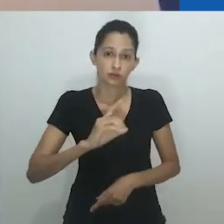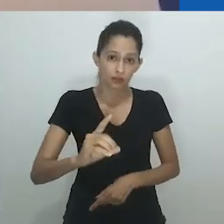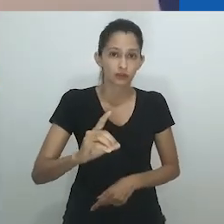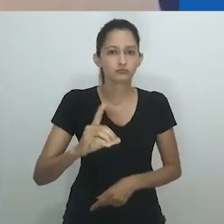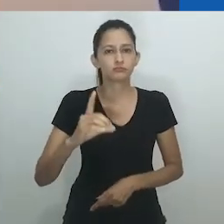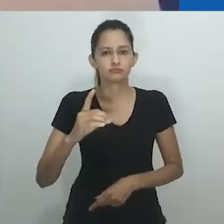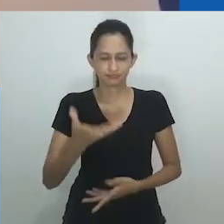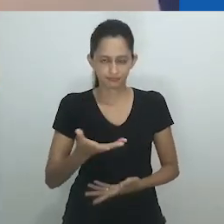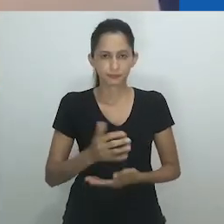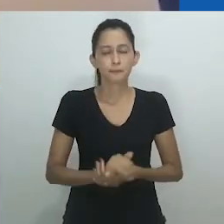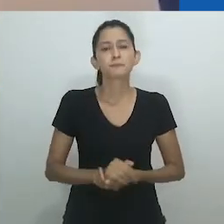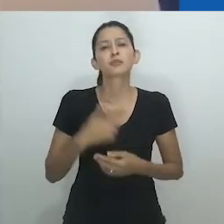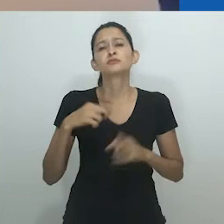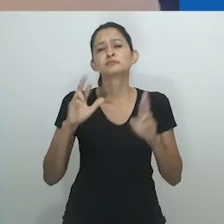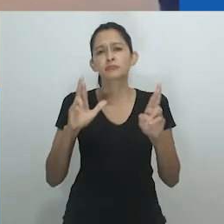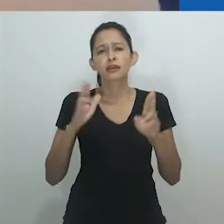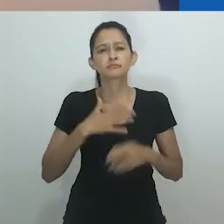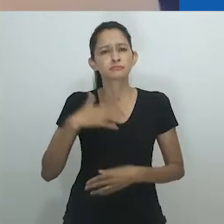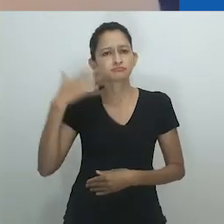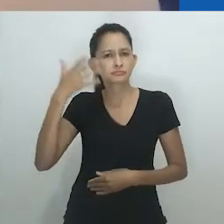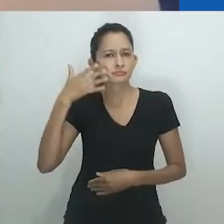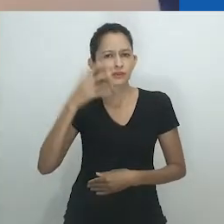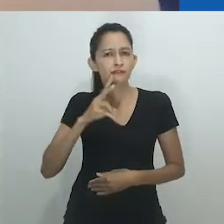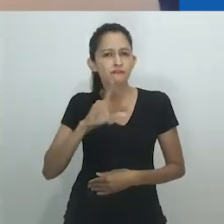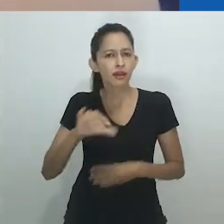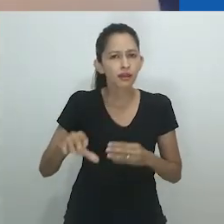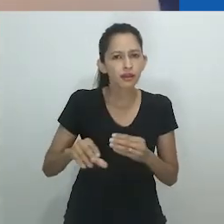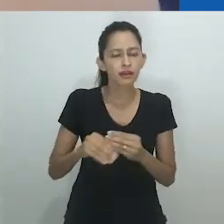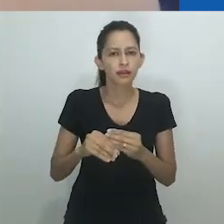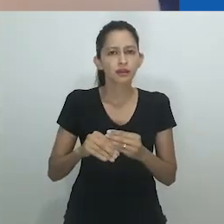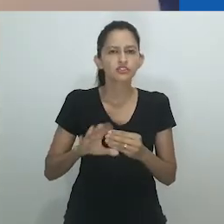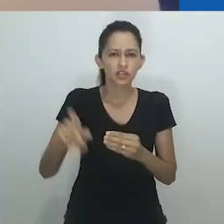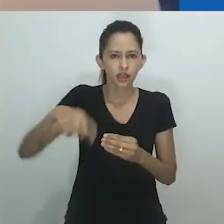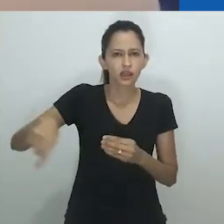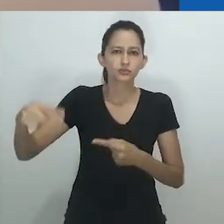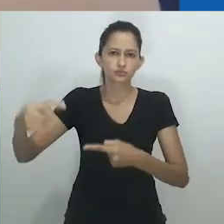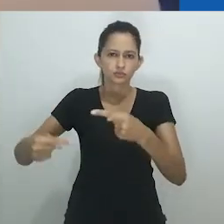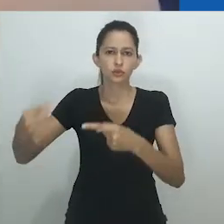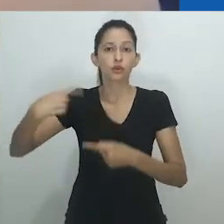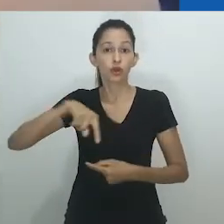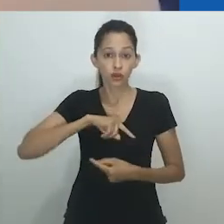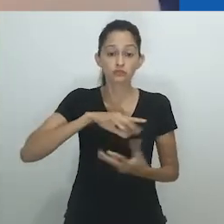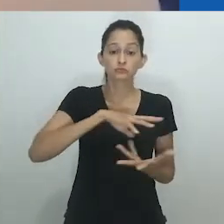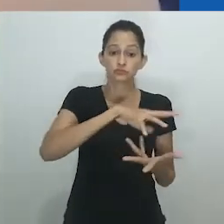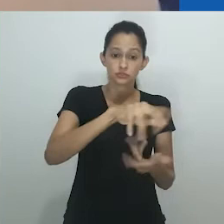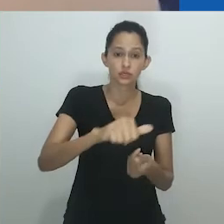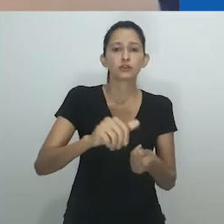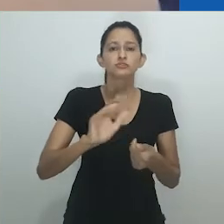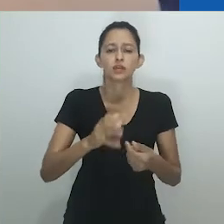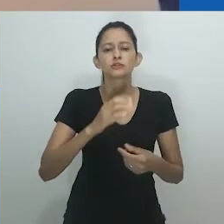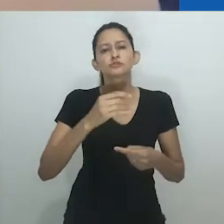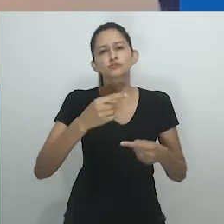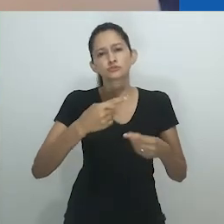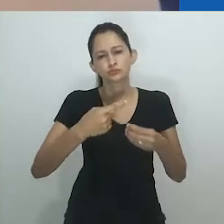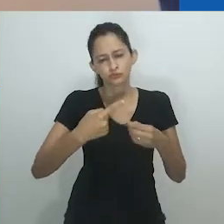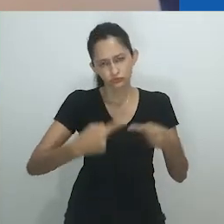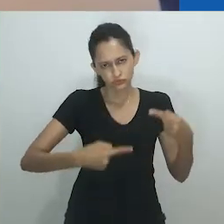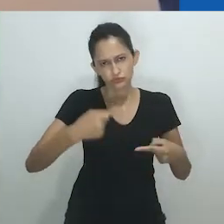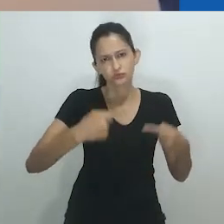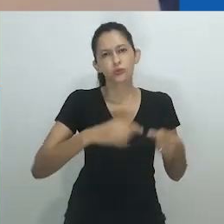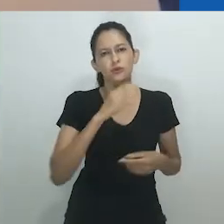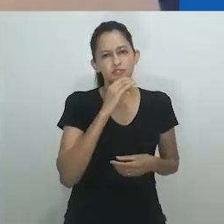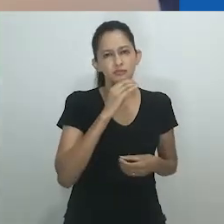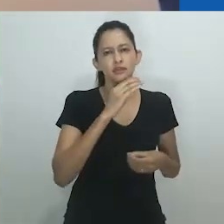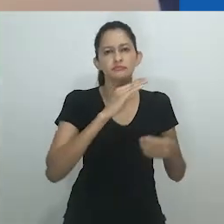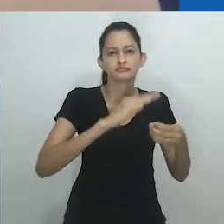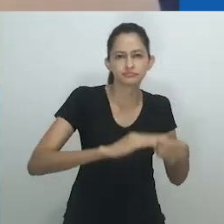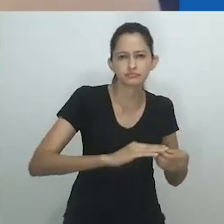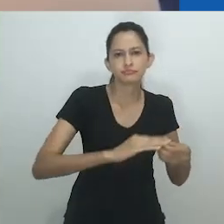e eu espero que parte do que vou falar comece ou acrescente àquela conversa já em andamento,